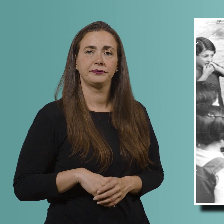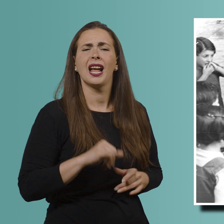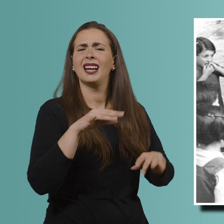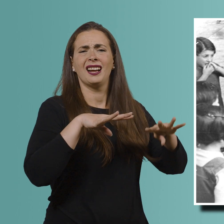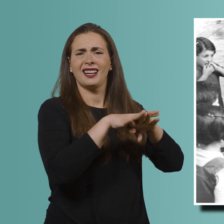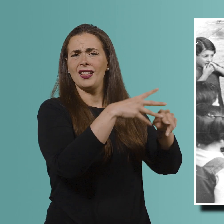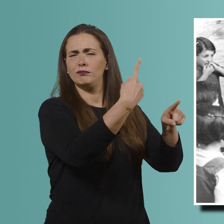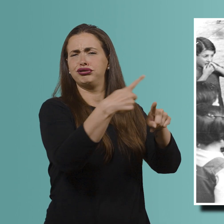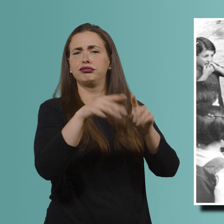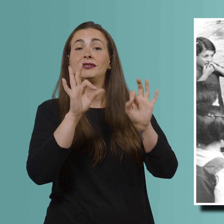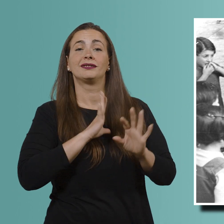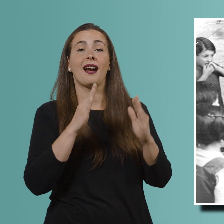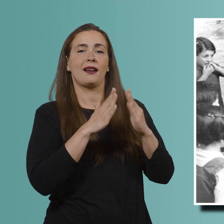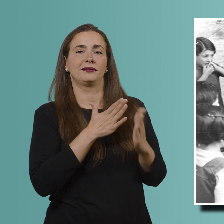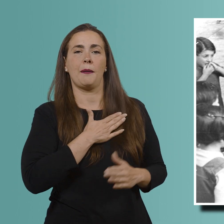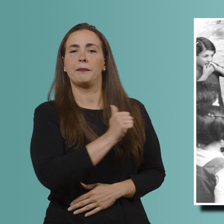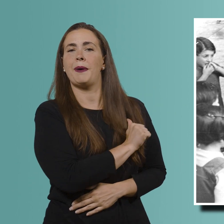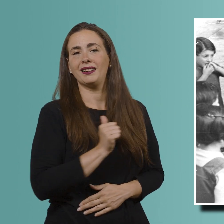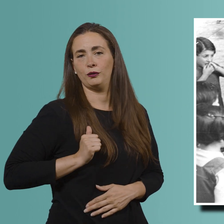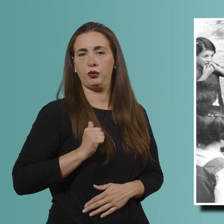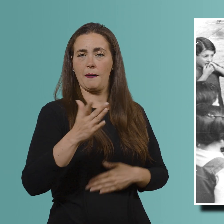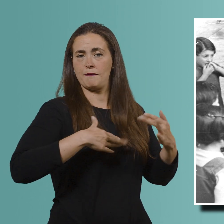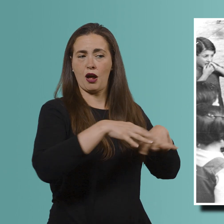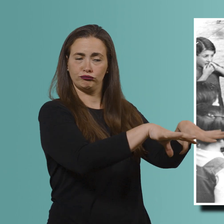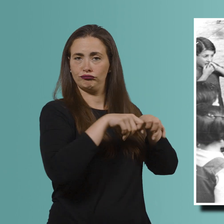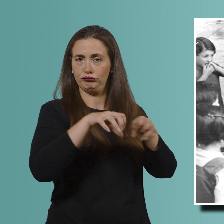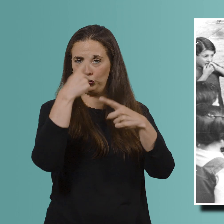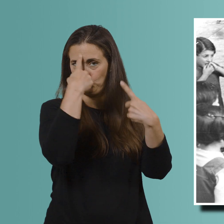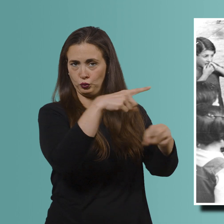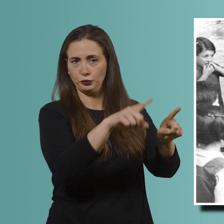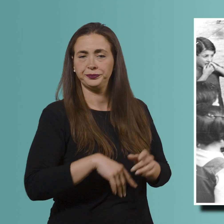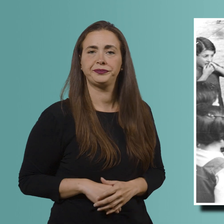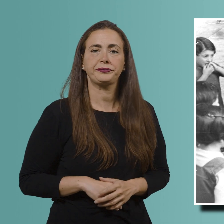així com una altra xarxa de centenars de cases particulars que acolliren refugiats.